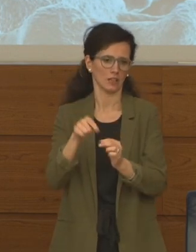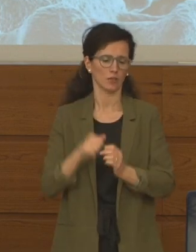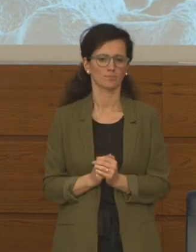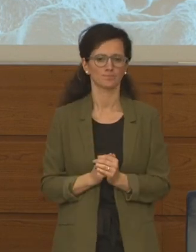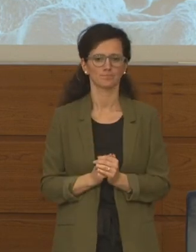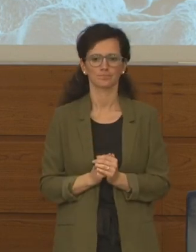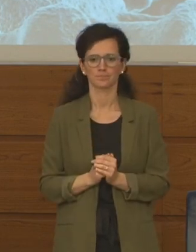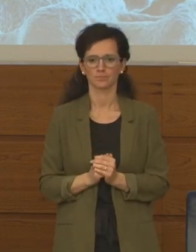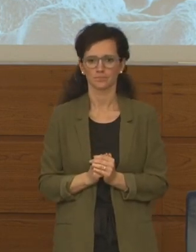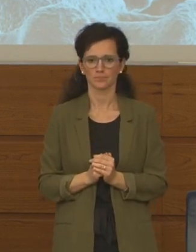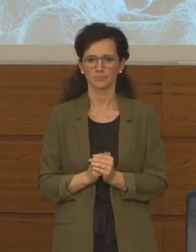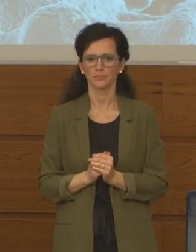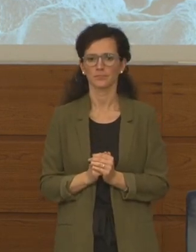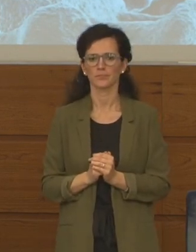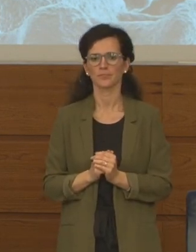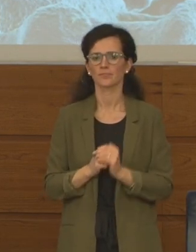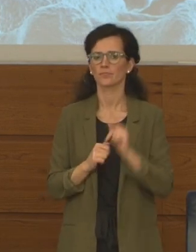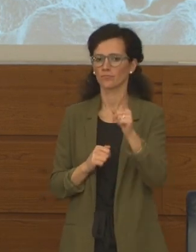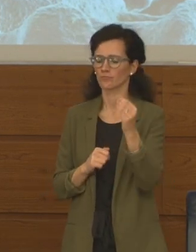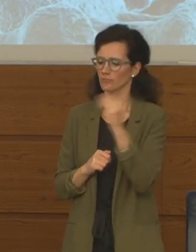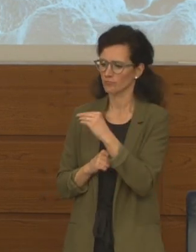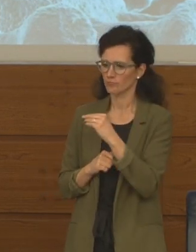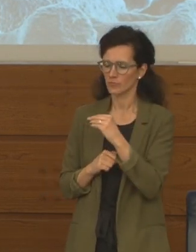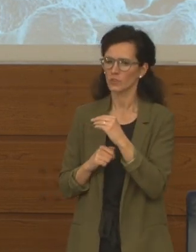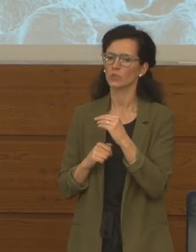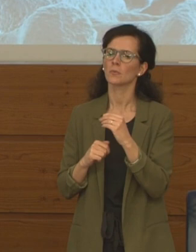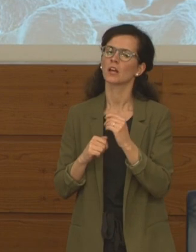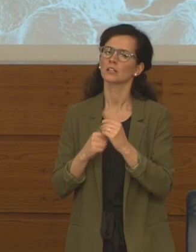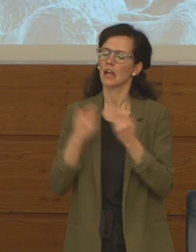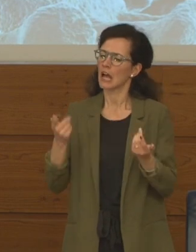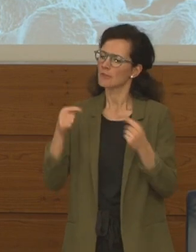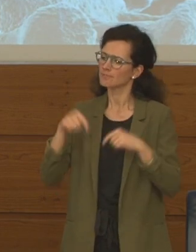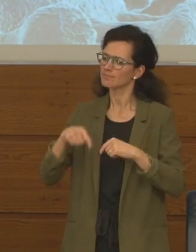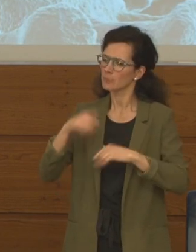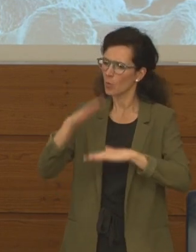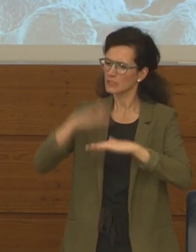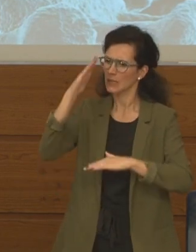(domanda) Questa mattina alcuni